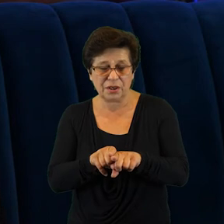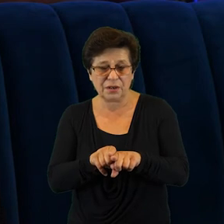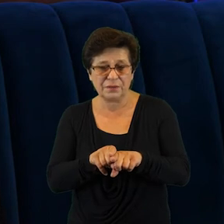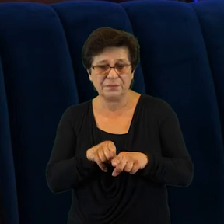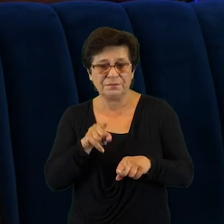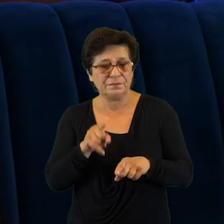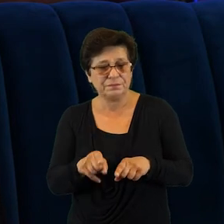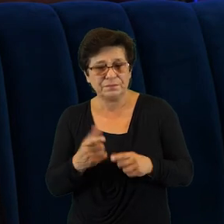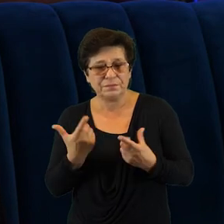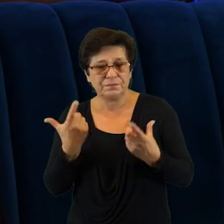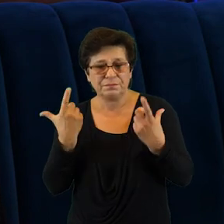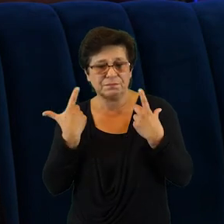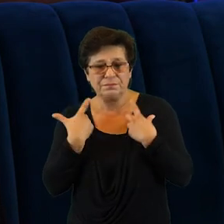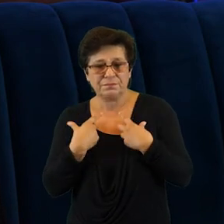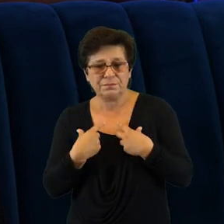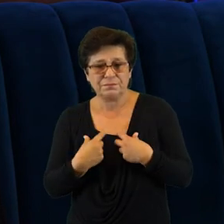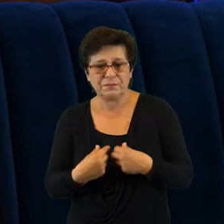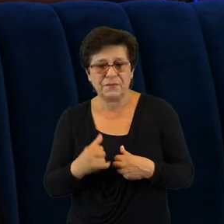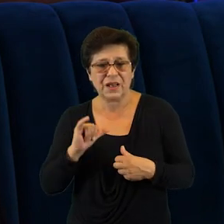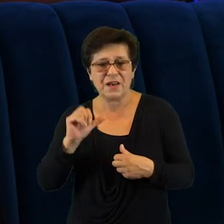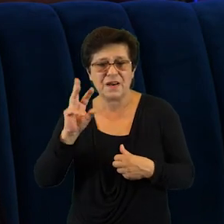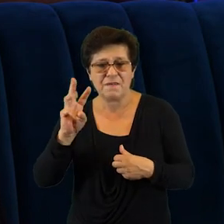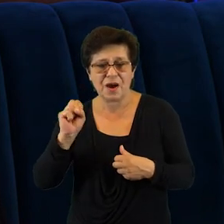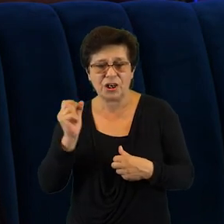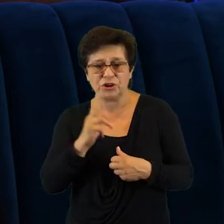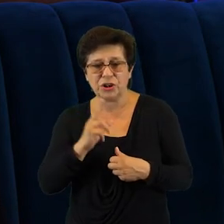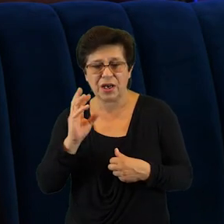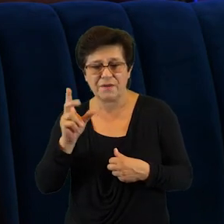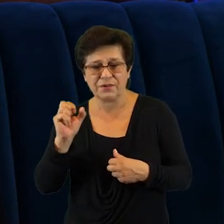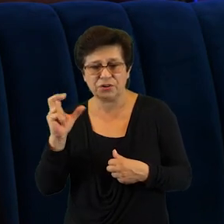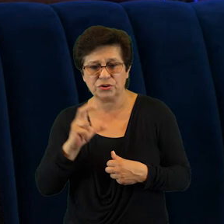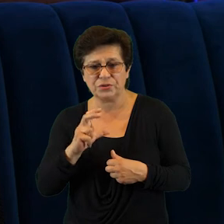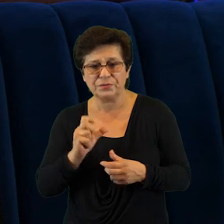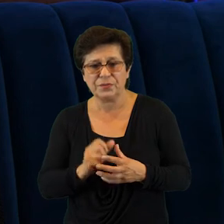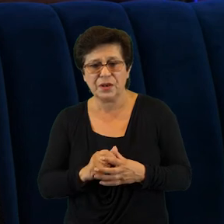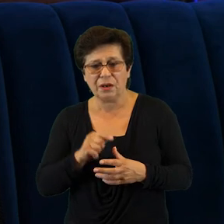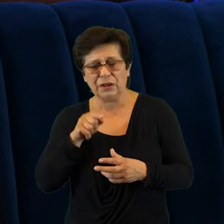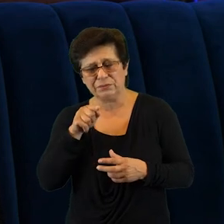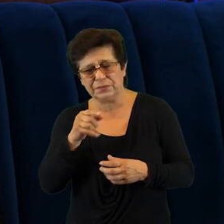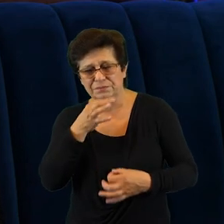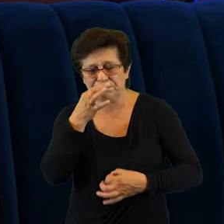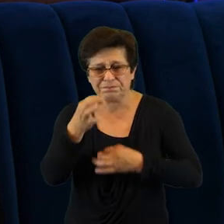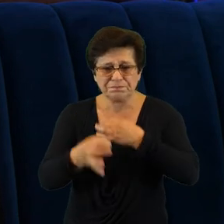to znaczy, Anna Iwaszkiewicz pod wpływem tych zwierzeń Słonimskiego